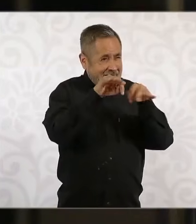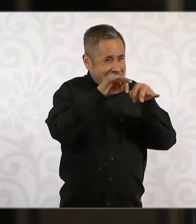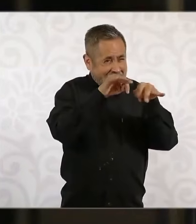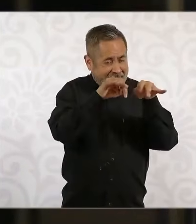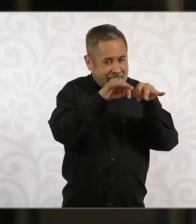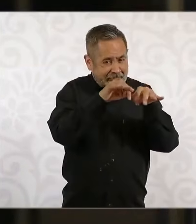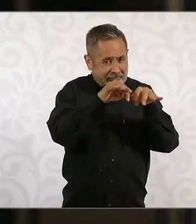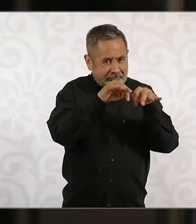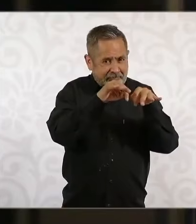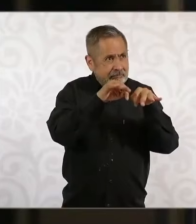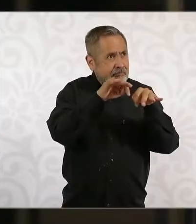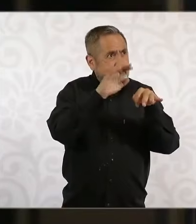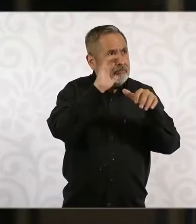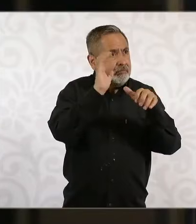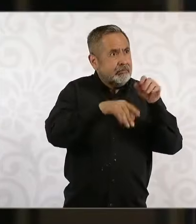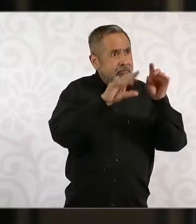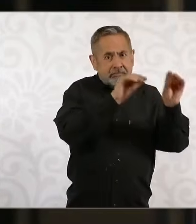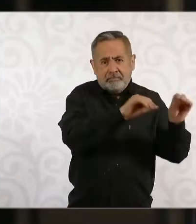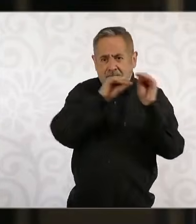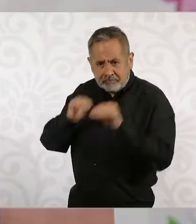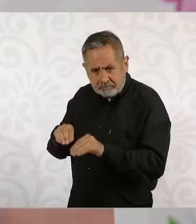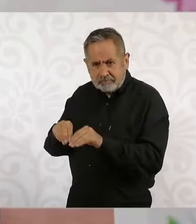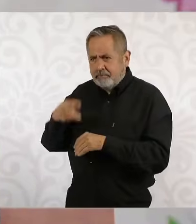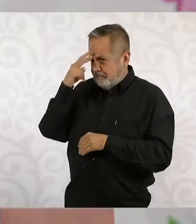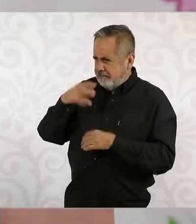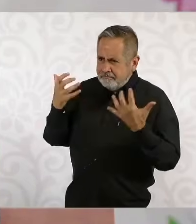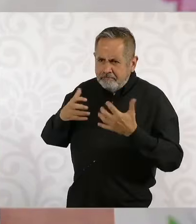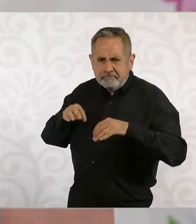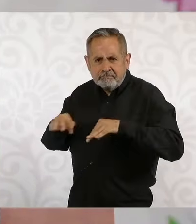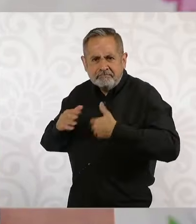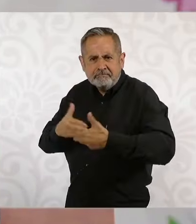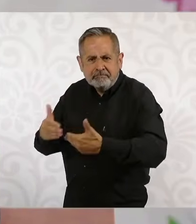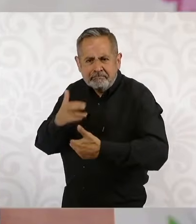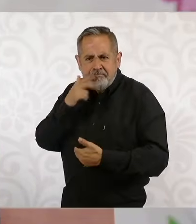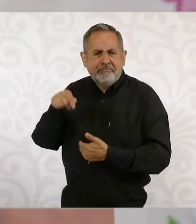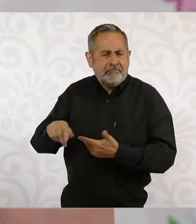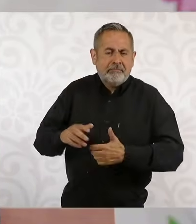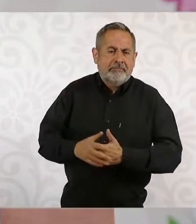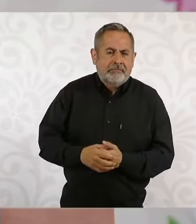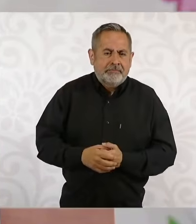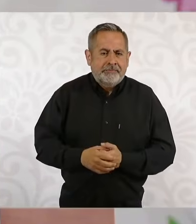dar un pellizco y traerlo para México, ¿no? Es Tatiana ha hecho ahora Ana puede platicar